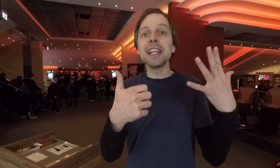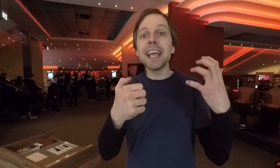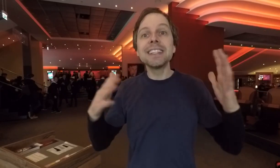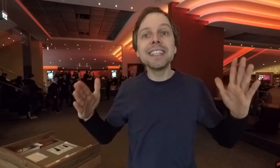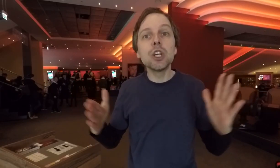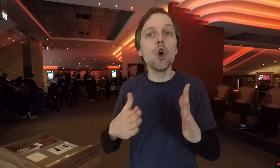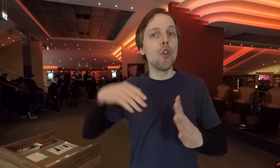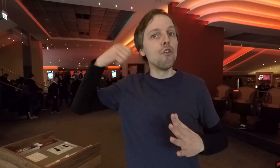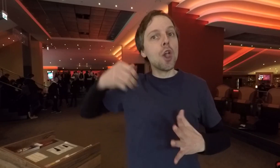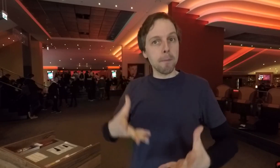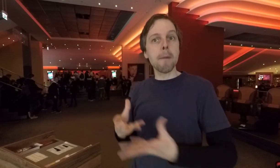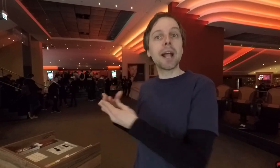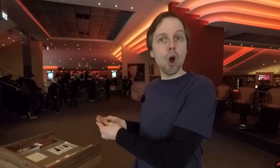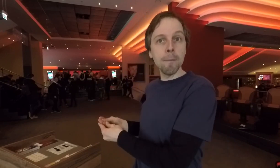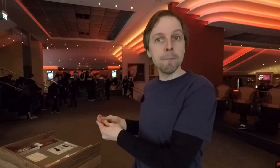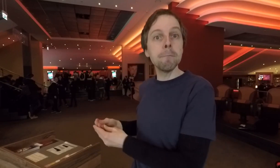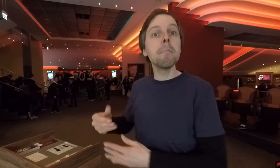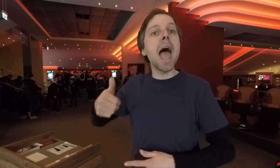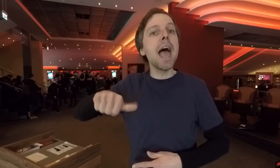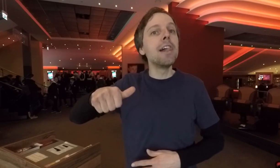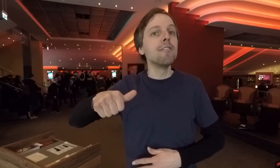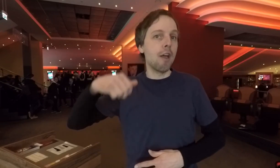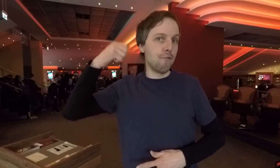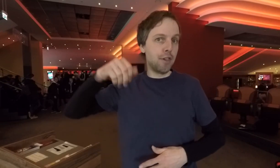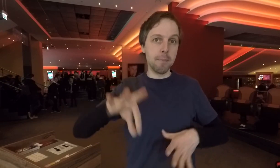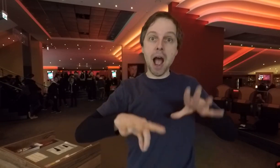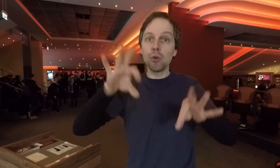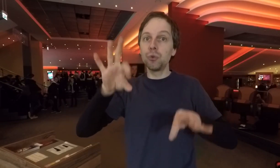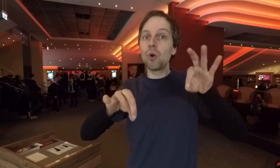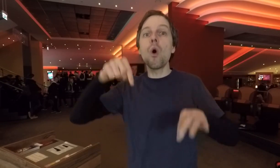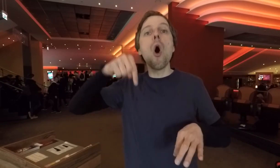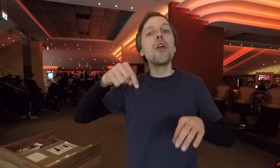Insgesamt wurden etwa 60 Kurzfilme abgegeben und davon 11 Filme ausgewählt,